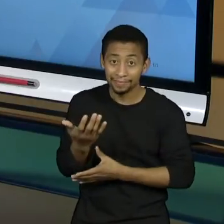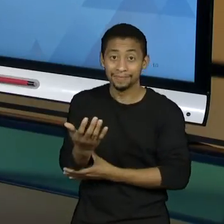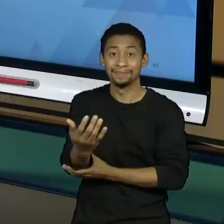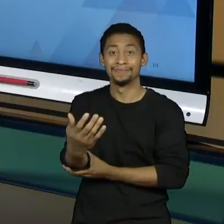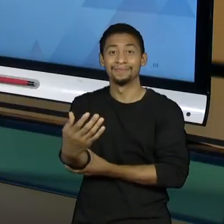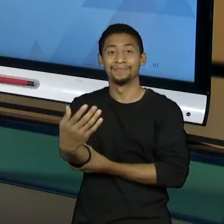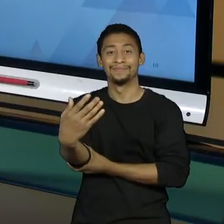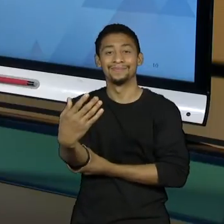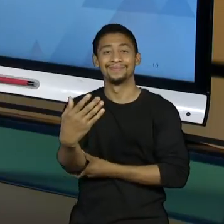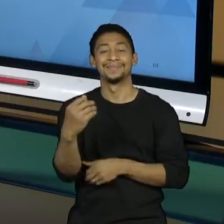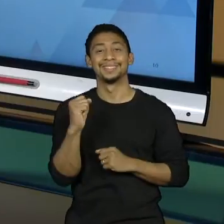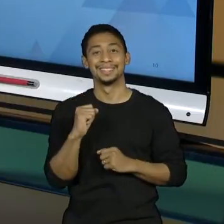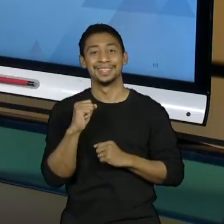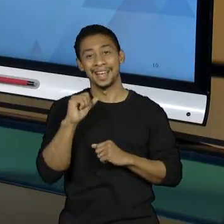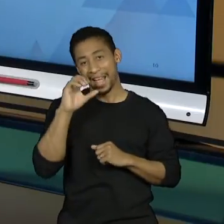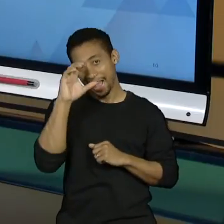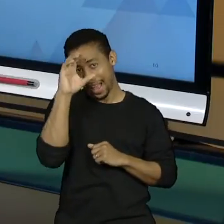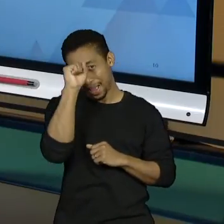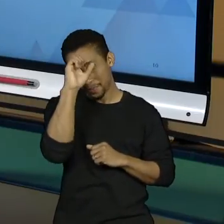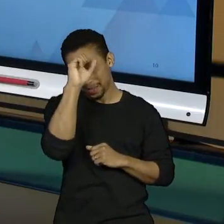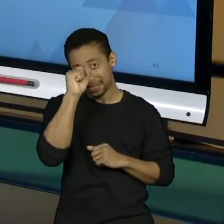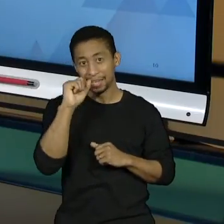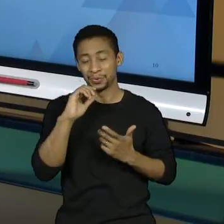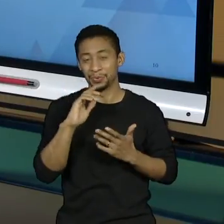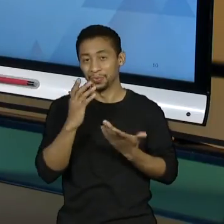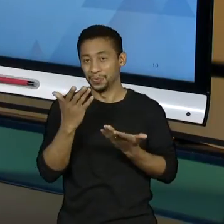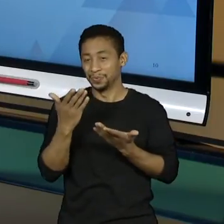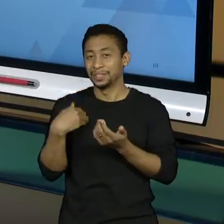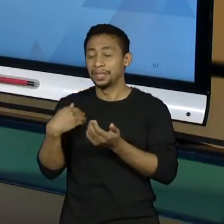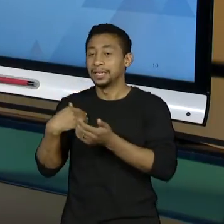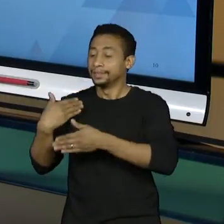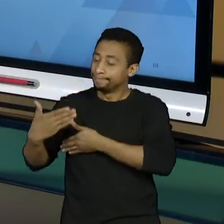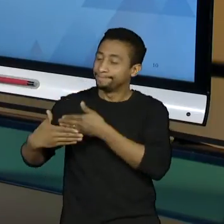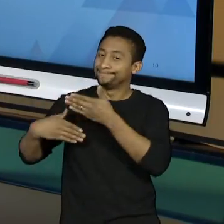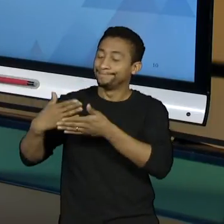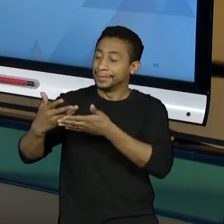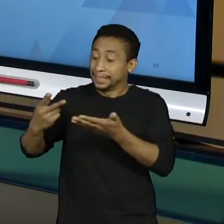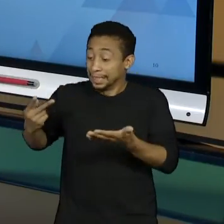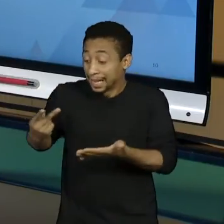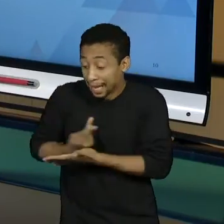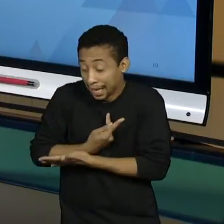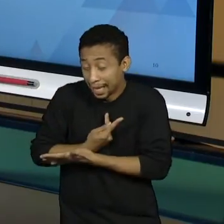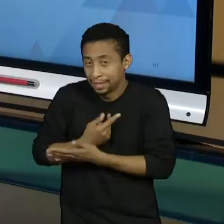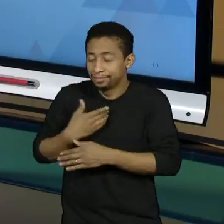APRENDENDO COM OS ERROS. A ME FALOU SOBRE ISSO DAÍ: ERROS ACONTECEM, ESTEJAM PREPARADOS